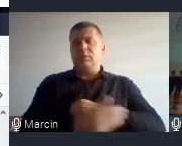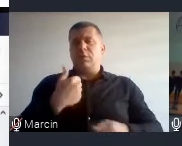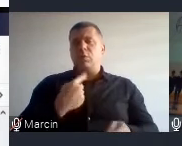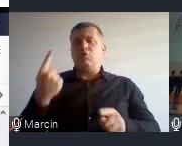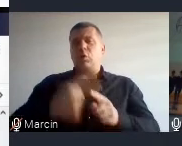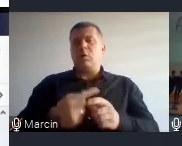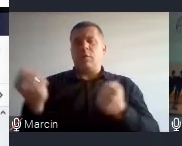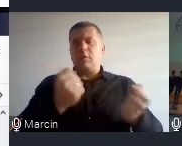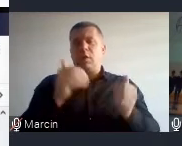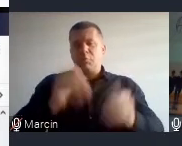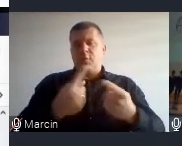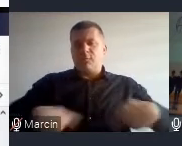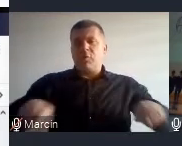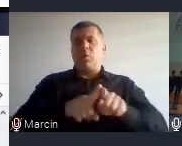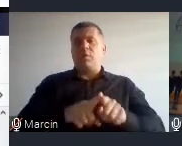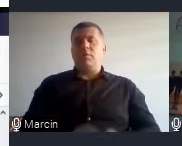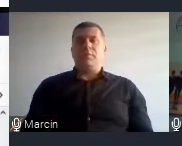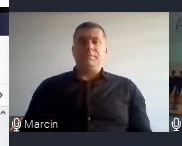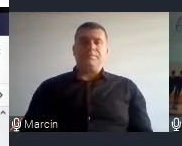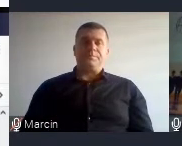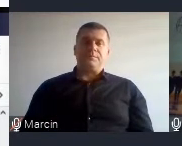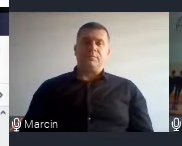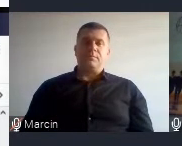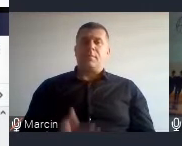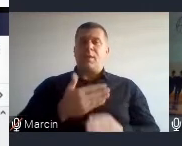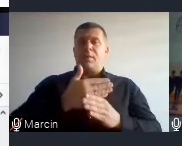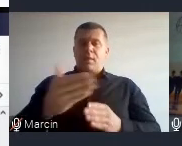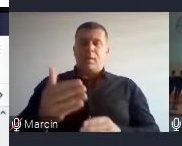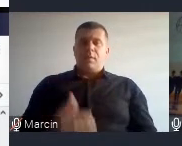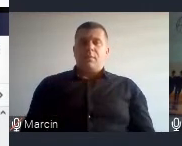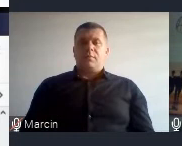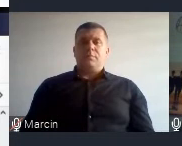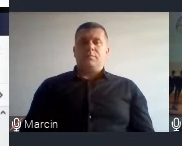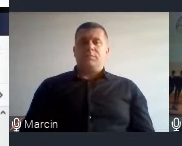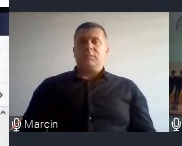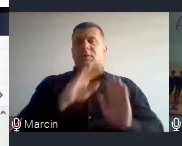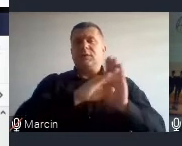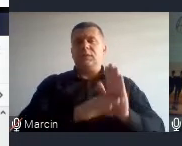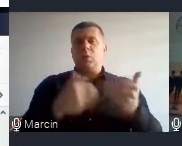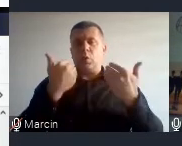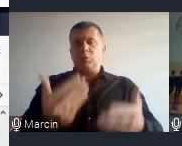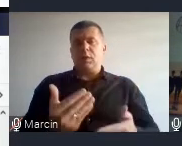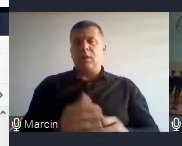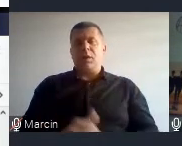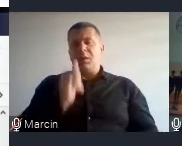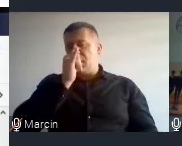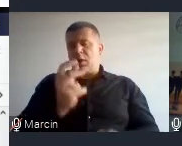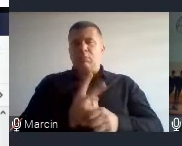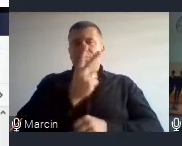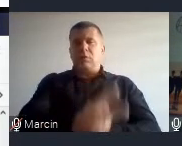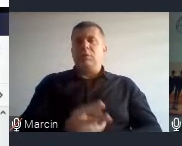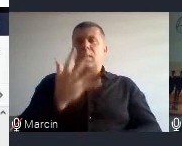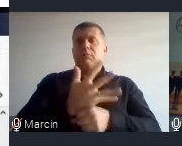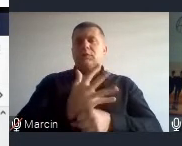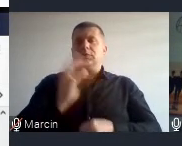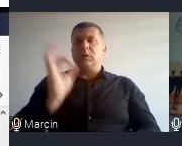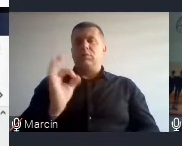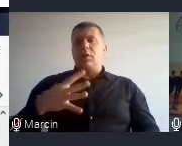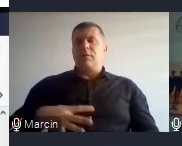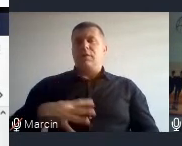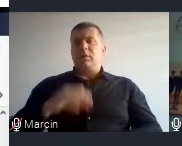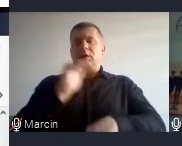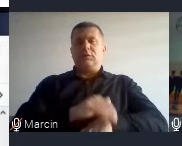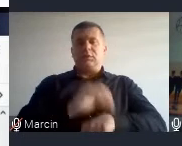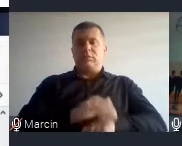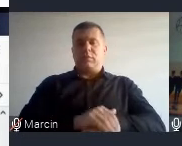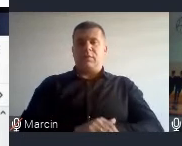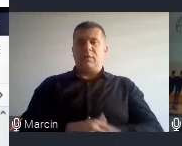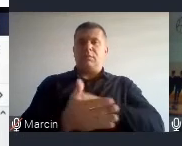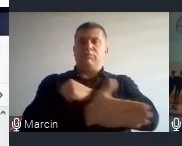mogą być wykonane a dalej idąc w zasady udzielania zamówień, nie mogą one przekroczyć 50% wartości zamówienia podstawowego